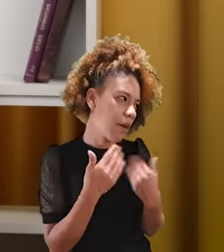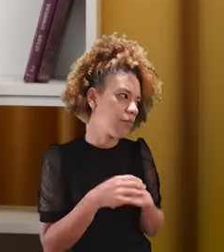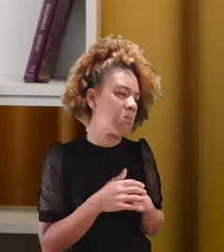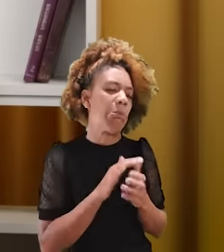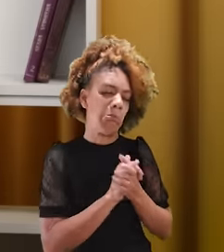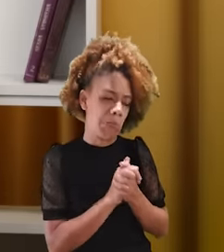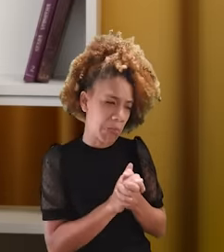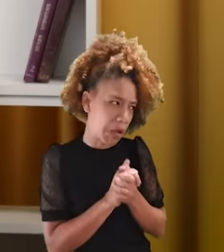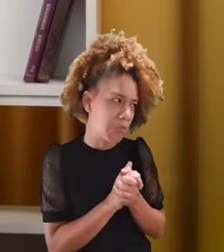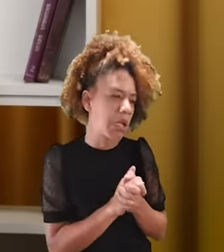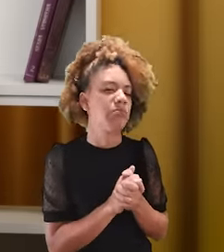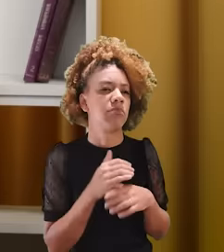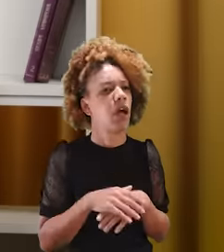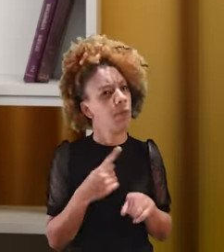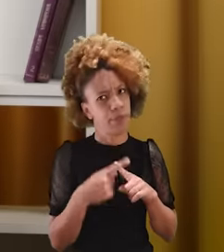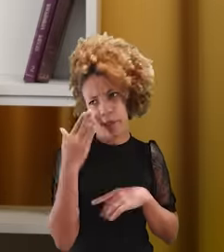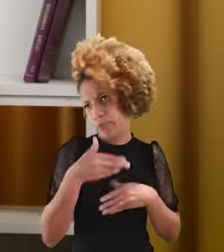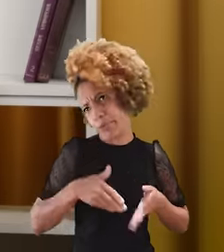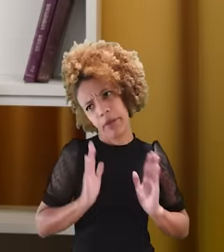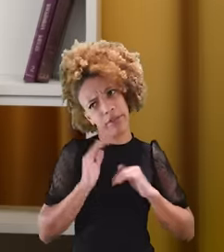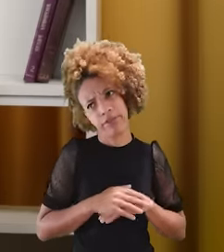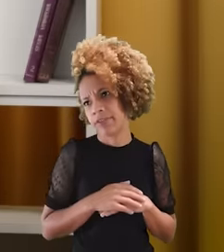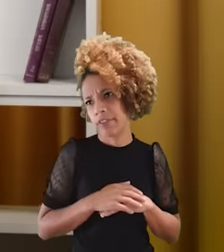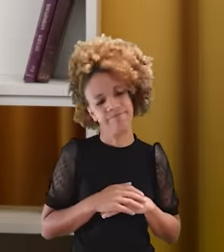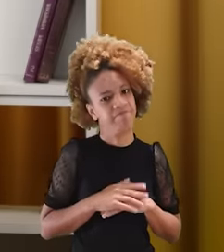parabéns você ficou até o final porque [ __ ] que pariu ninguém se vai até o final tão difícil mas